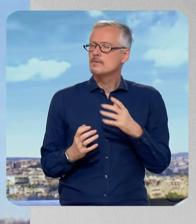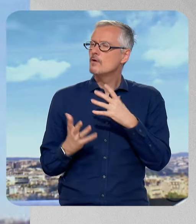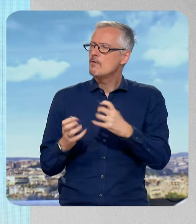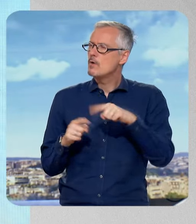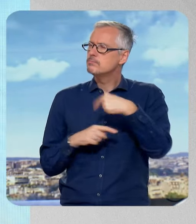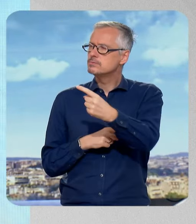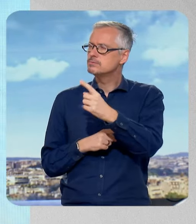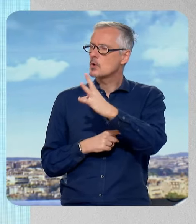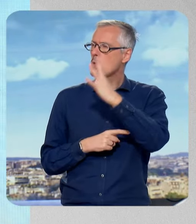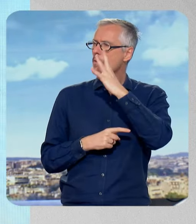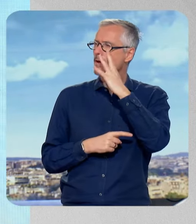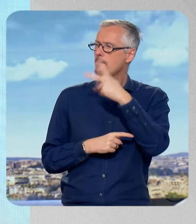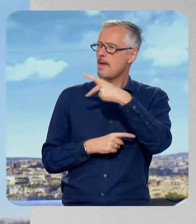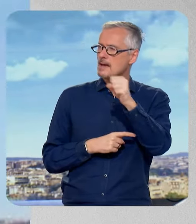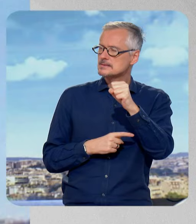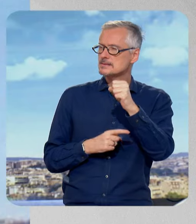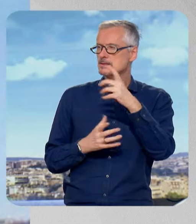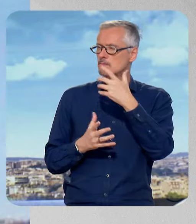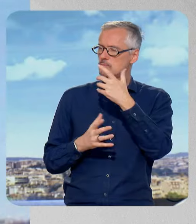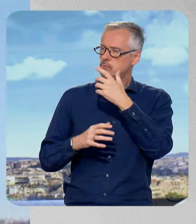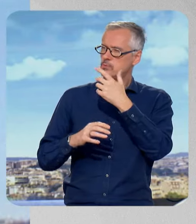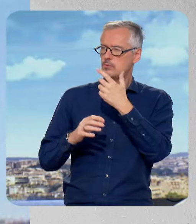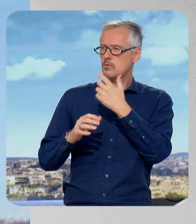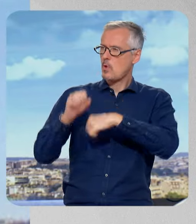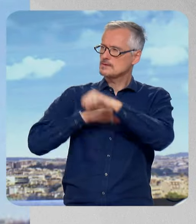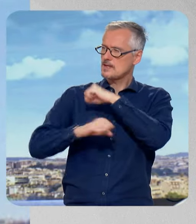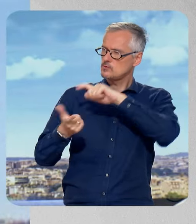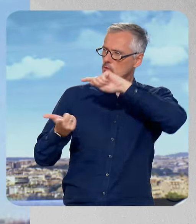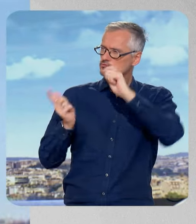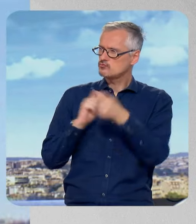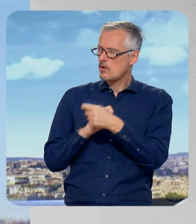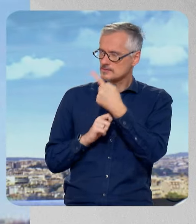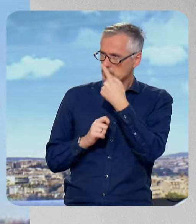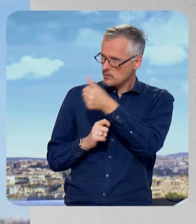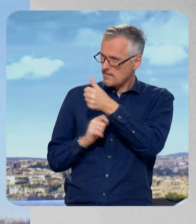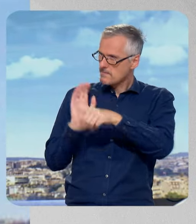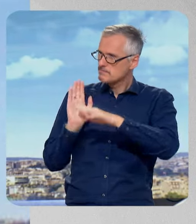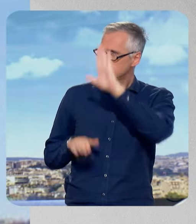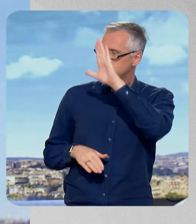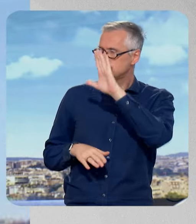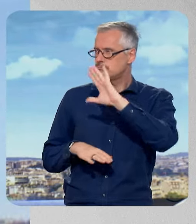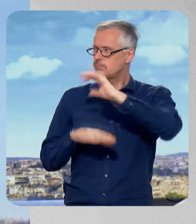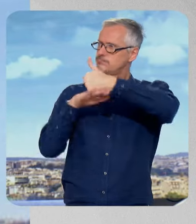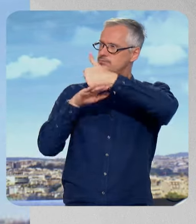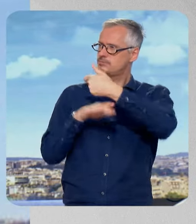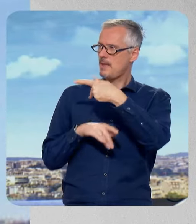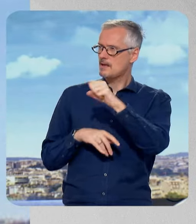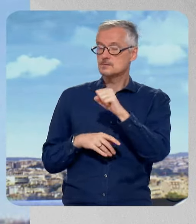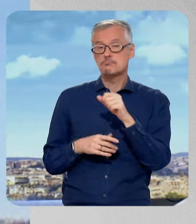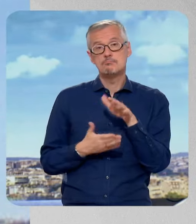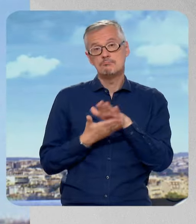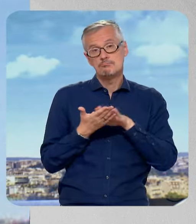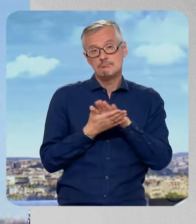C'est la moins chère de France. Les ordinateurs sont fournis par la région Occitanie. Le transport scolaire est gratuit pour 200 000 enfants en Occitanie.